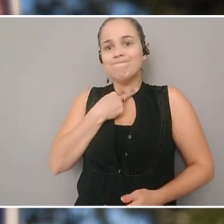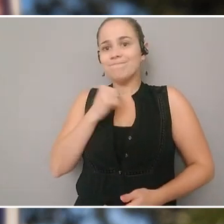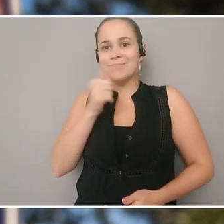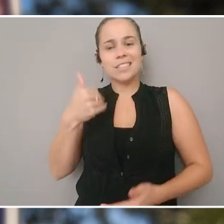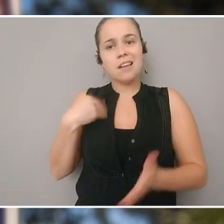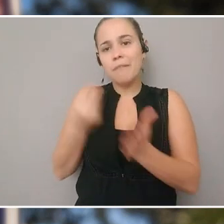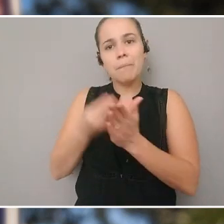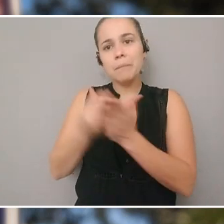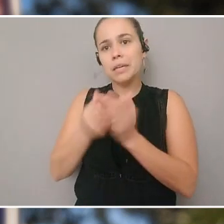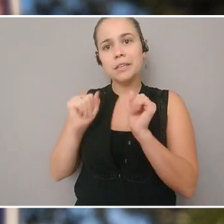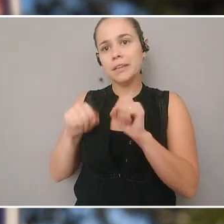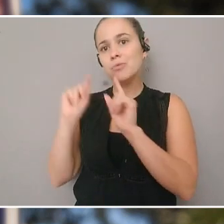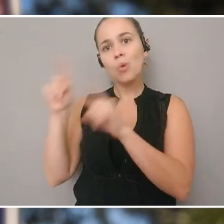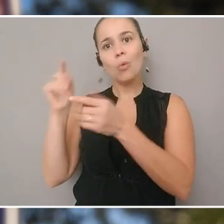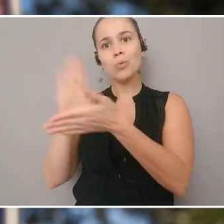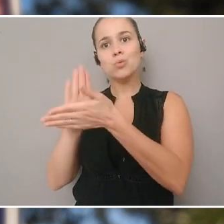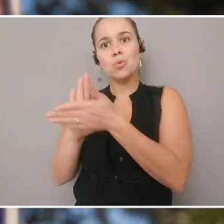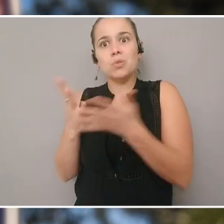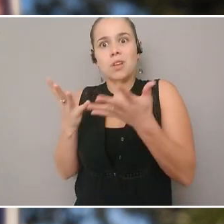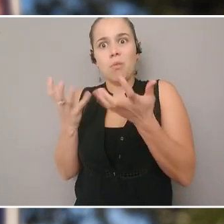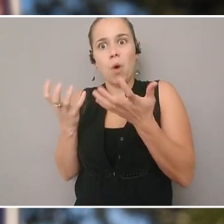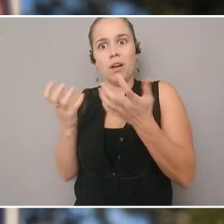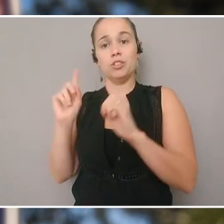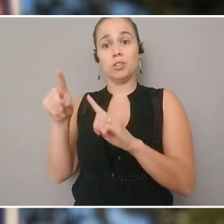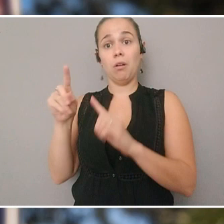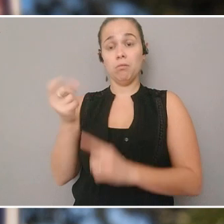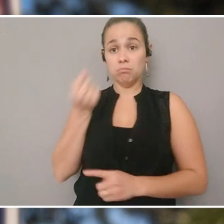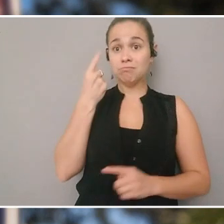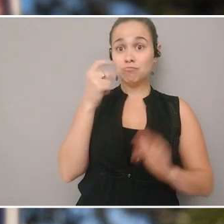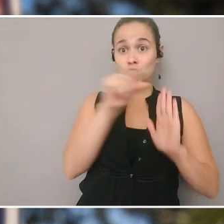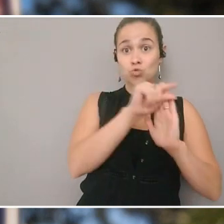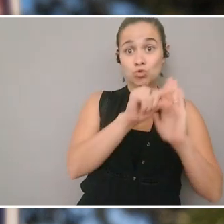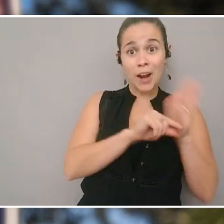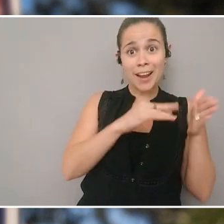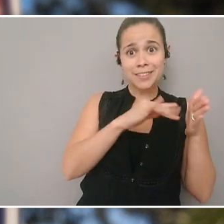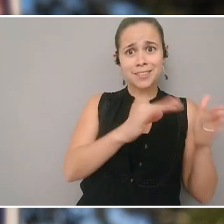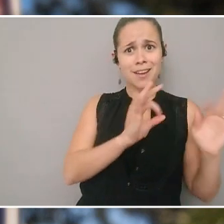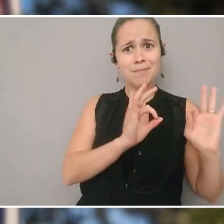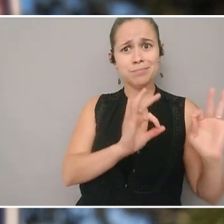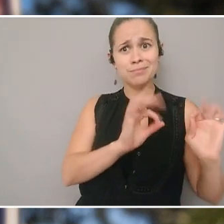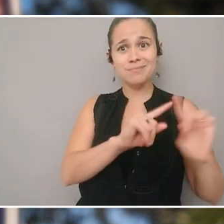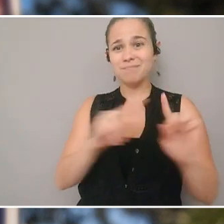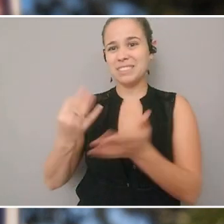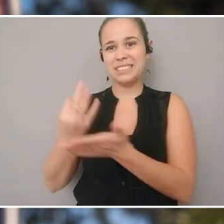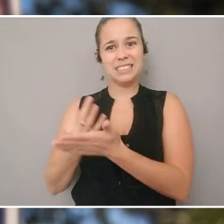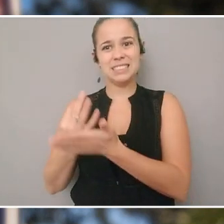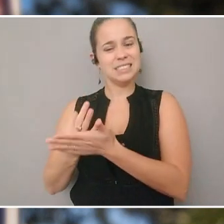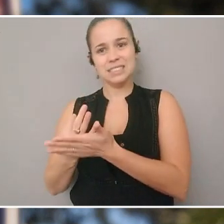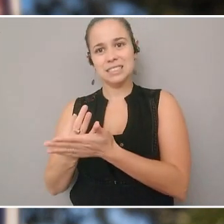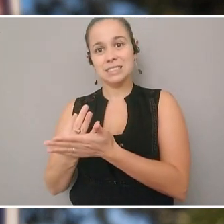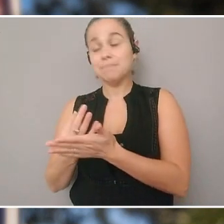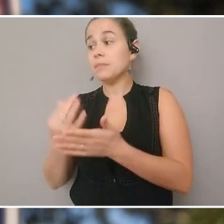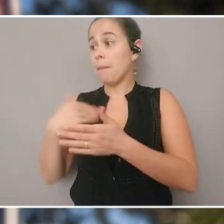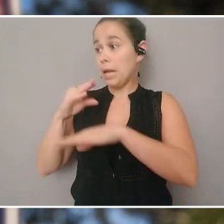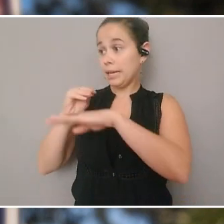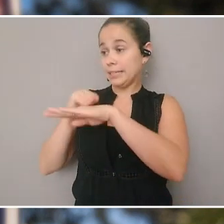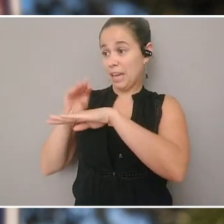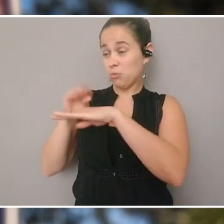ir y tuve las calificaciones pero no el estado financiero. Mis consejeros intentaron